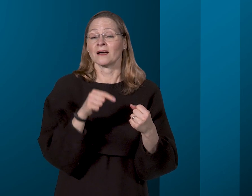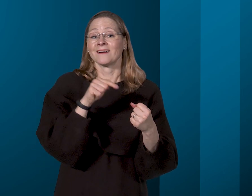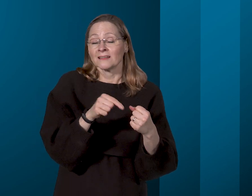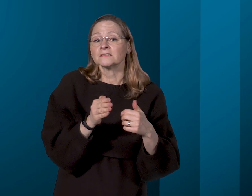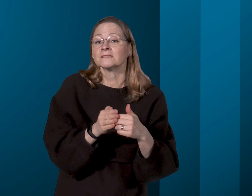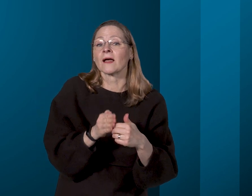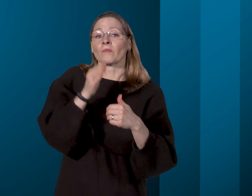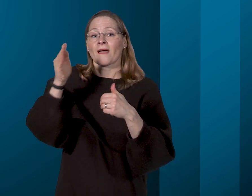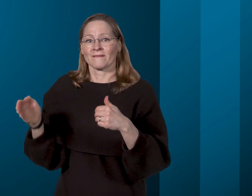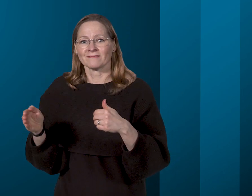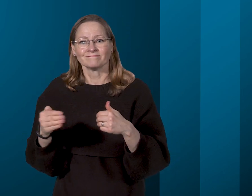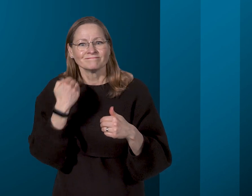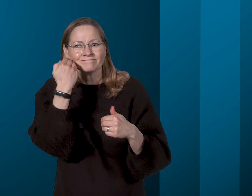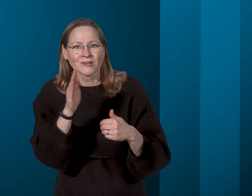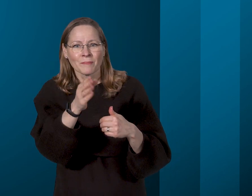asumistukeasi pienennetään seuraavan kerran, -